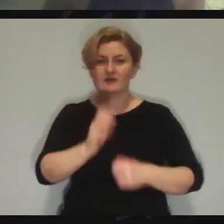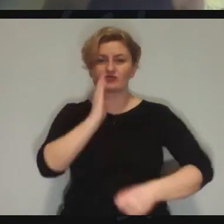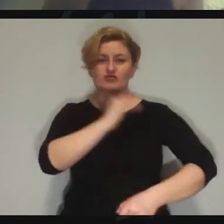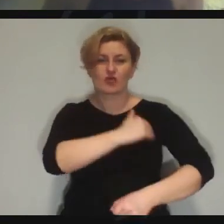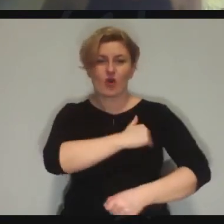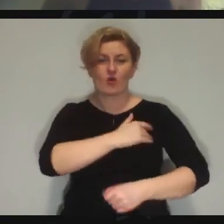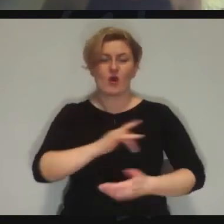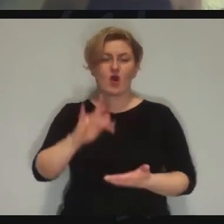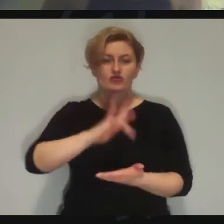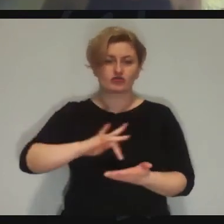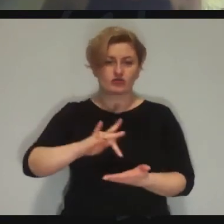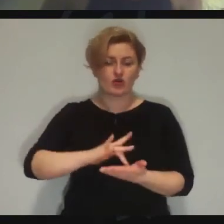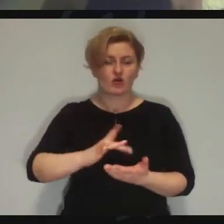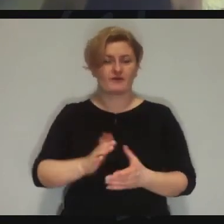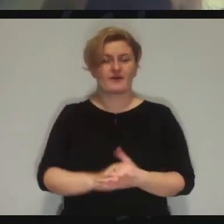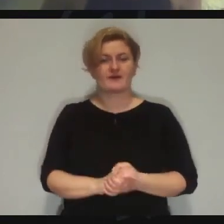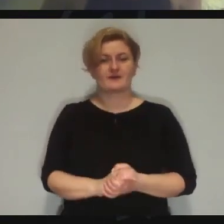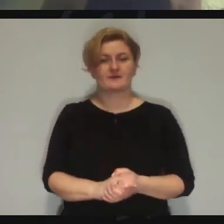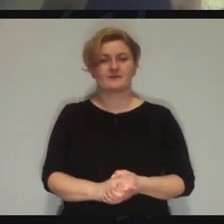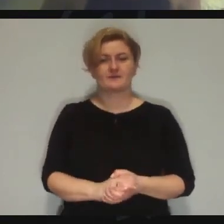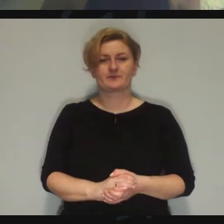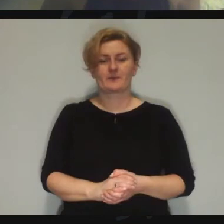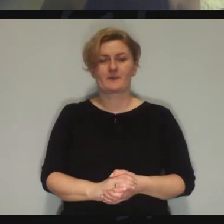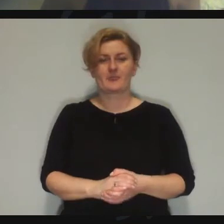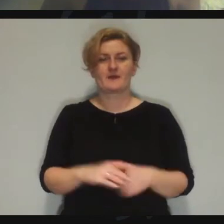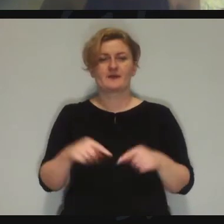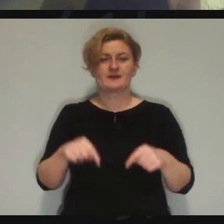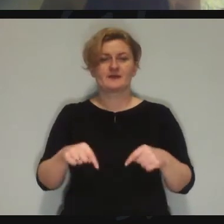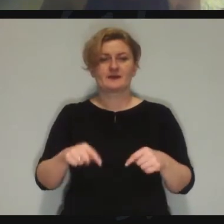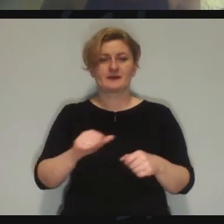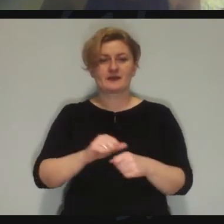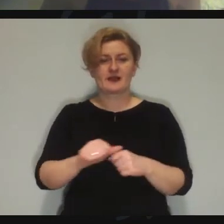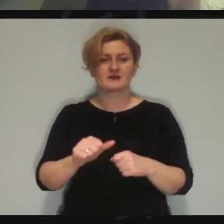W tym momencie wszyscy są nastawieni pozytywnie